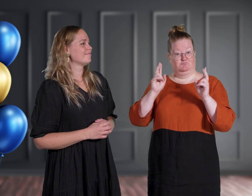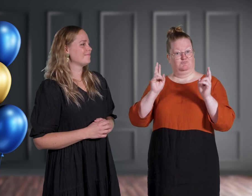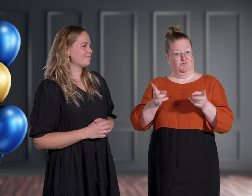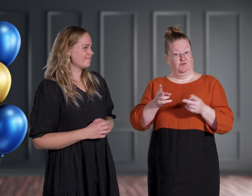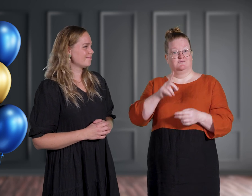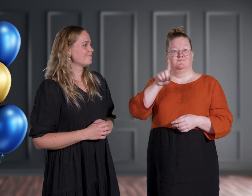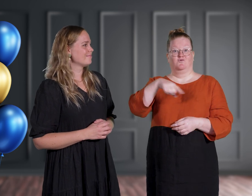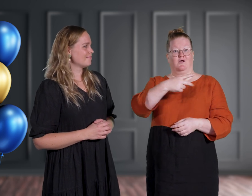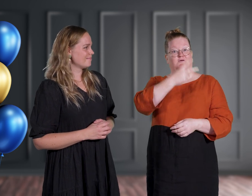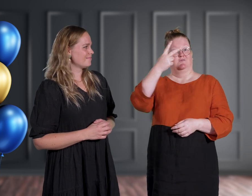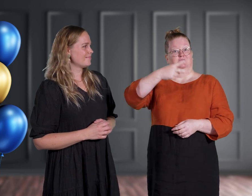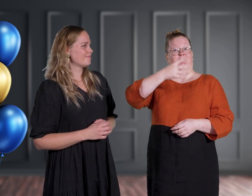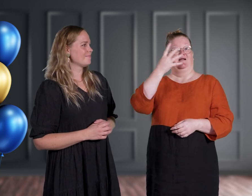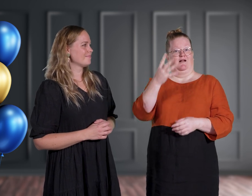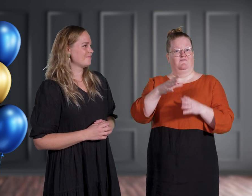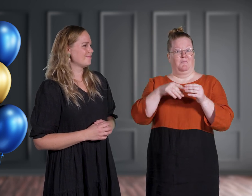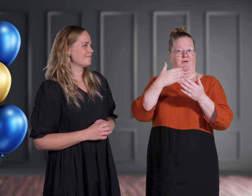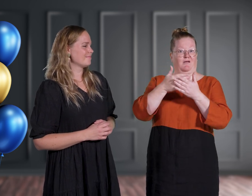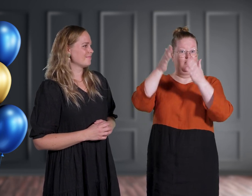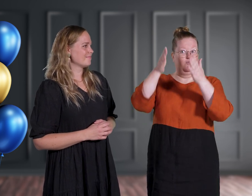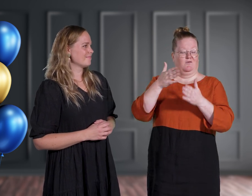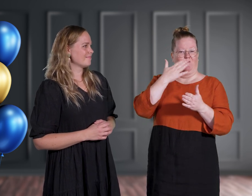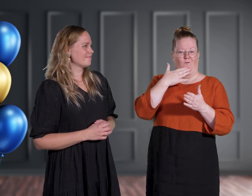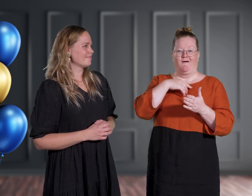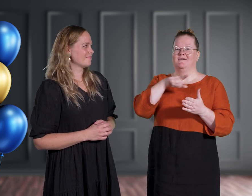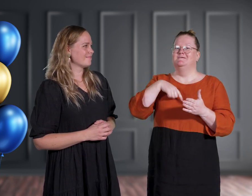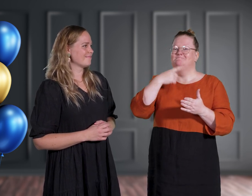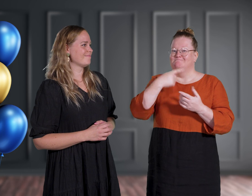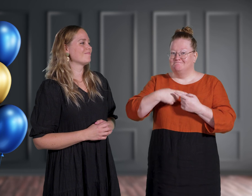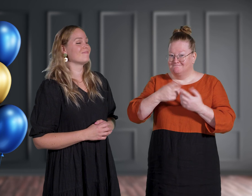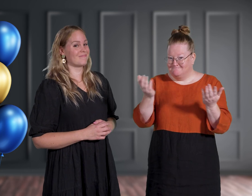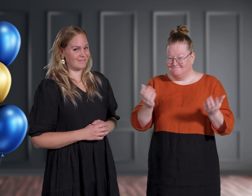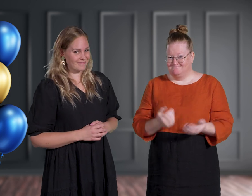Julkistamme myös vuoden 2024 vapaaehtoisen!